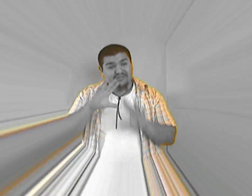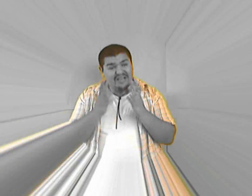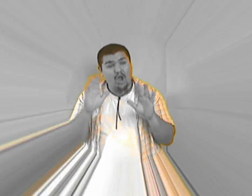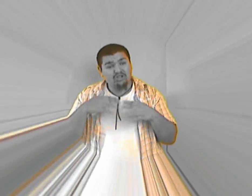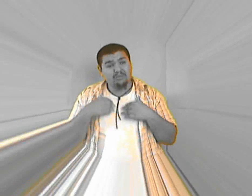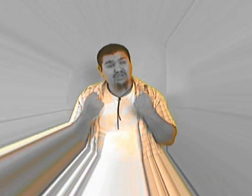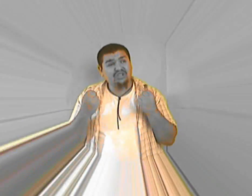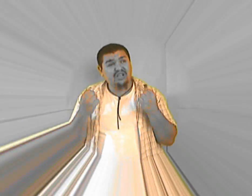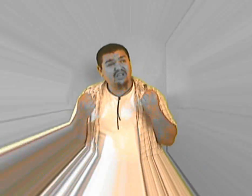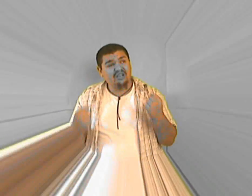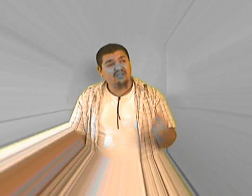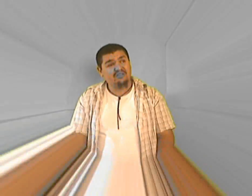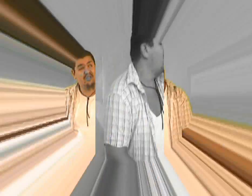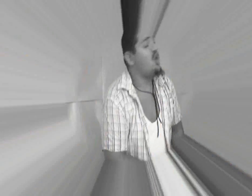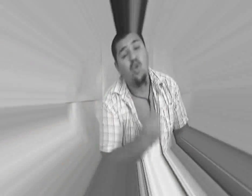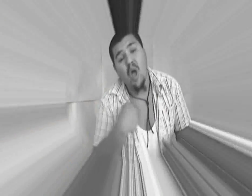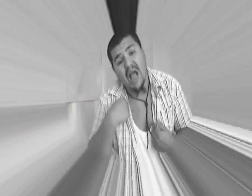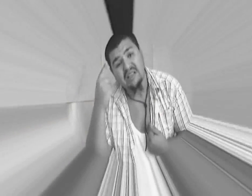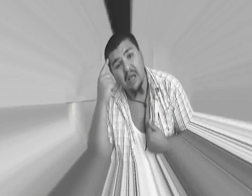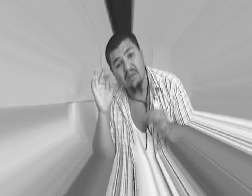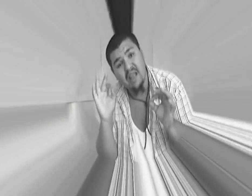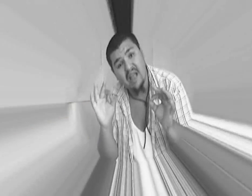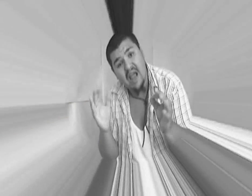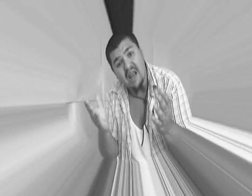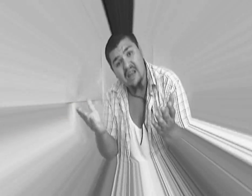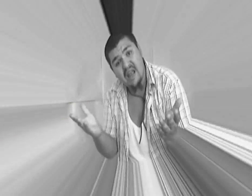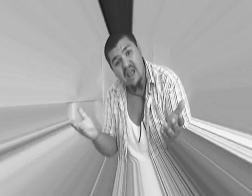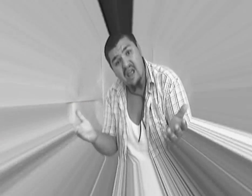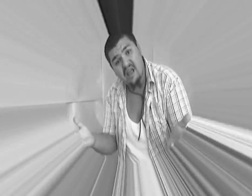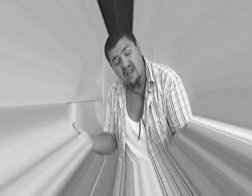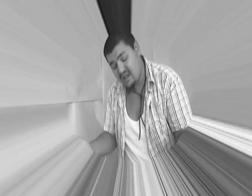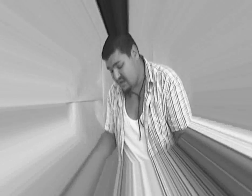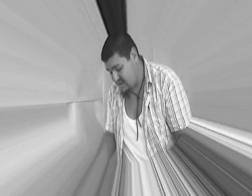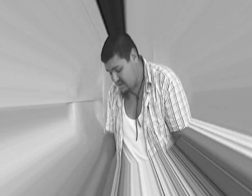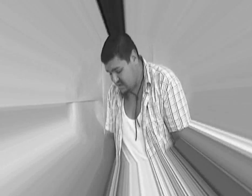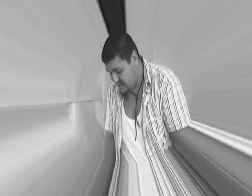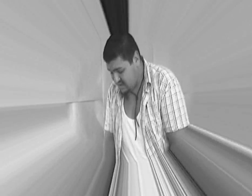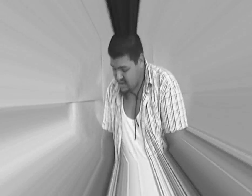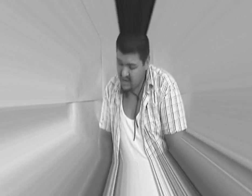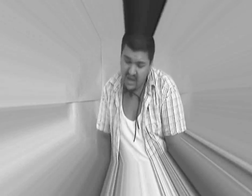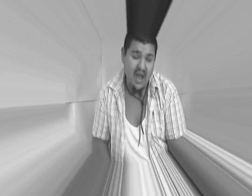според света съм още жив world as I am still alive но аз си знам така ли е but I also know there is